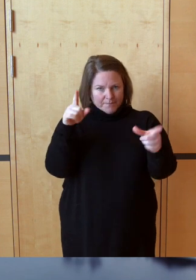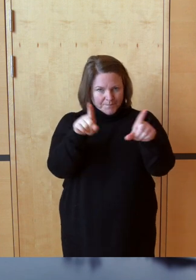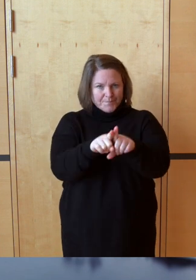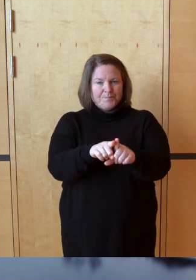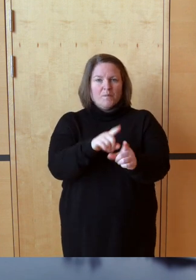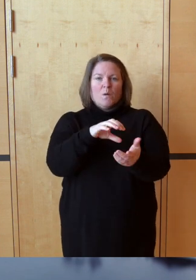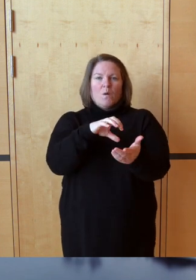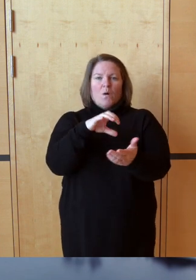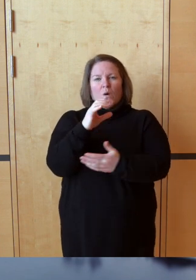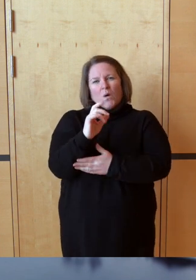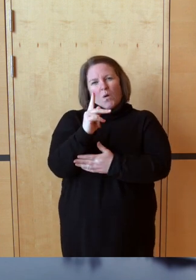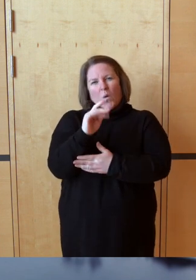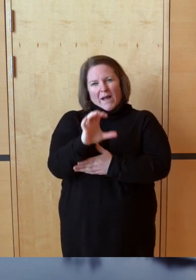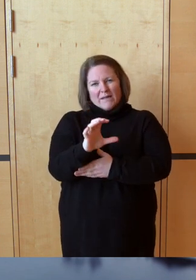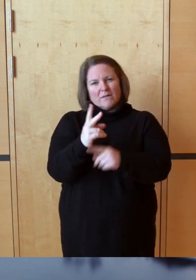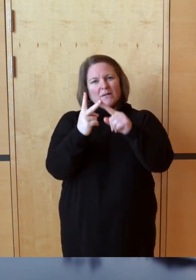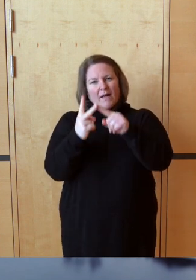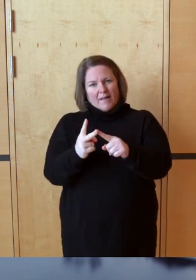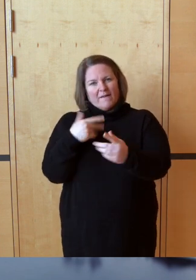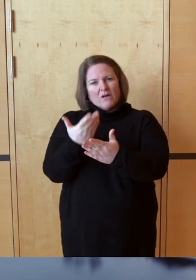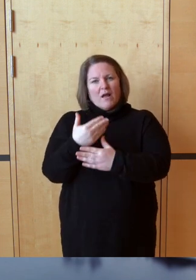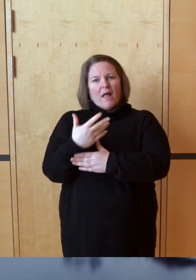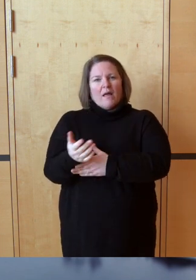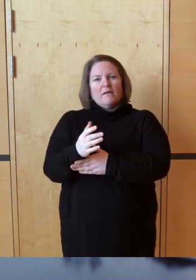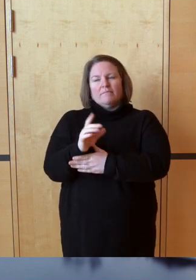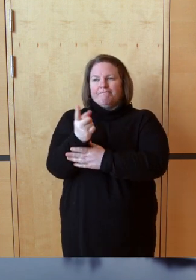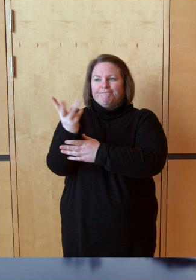Förslag och de andra är bifall till Johan Söderbergs med flera förslag Om att